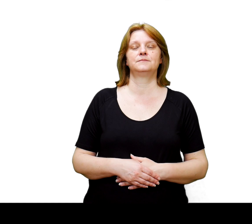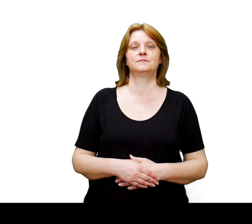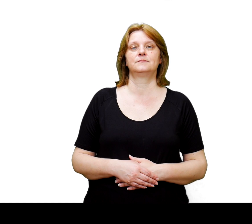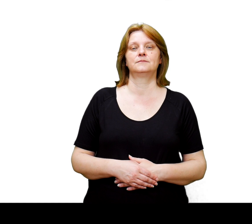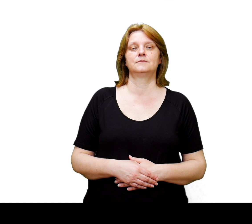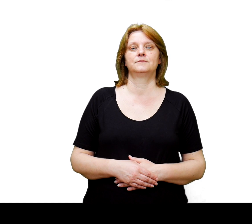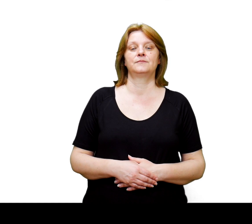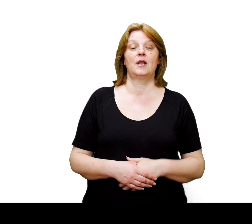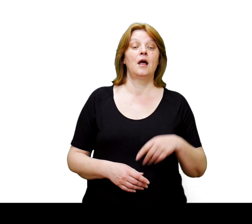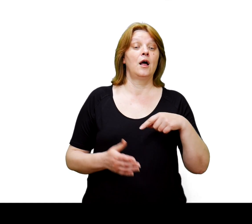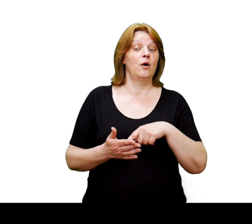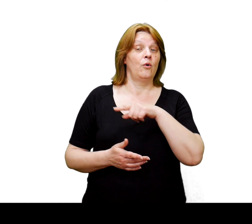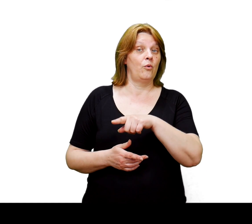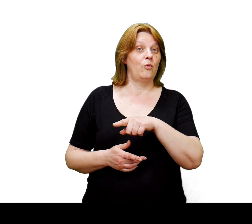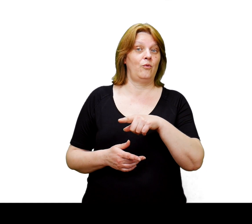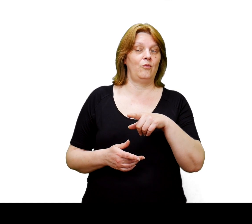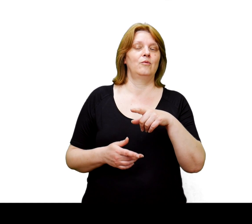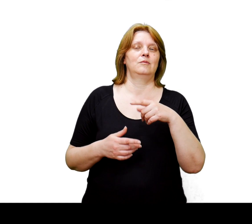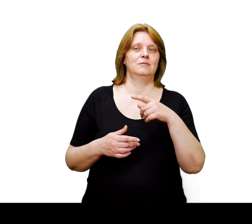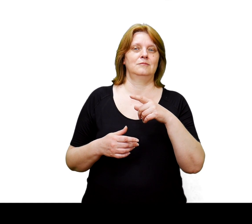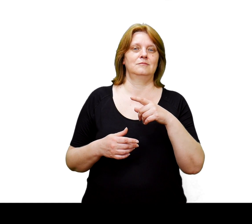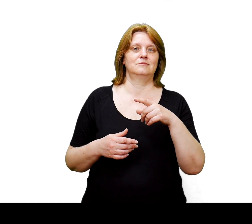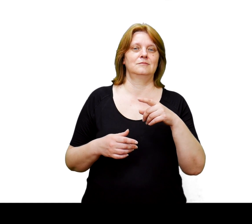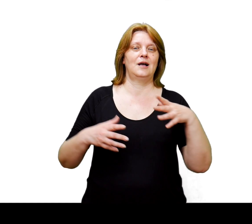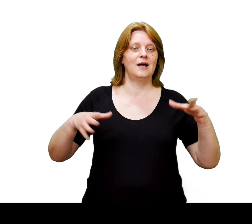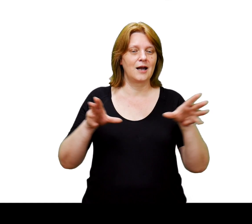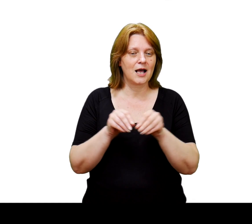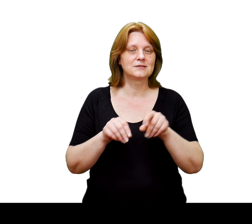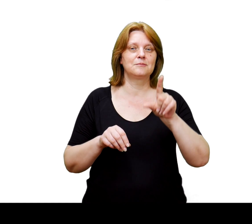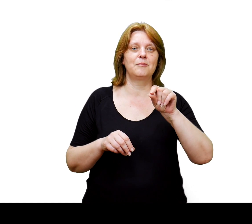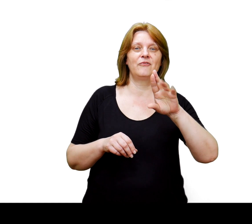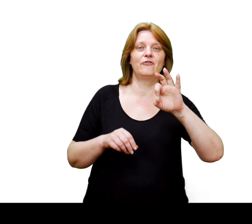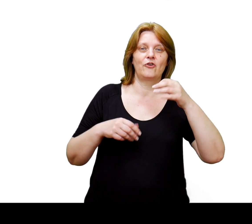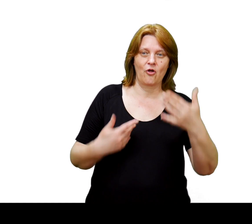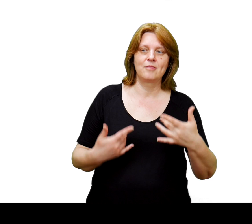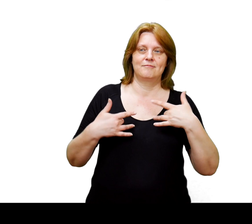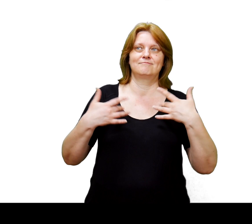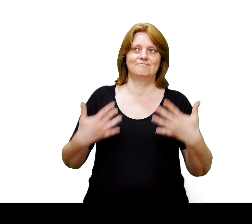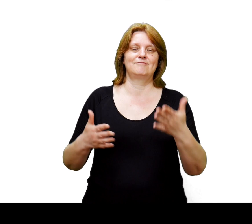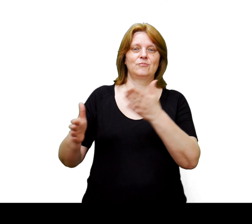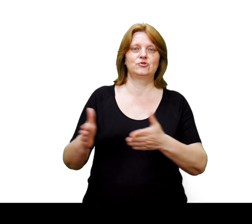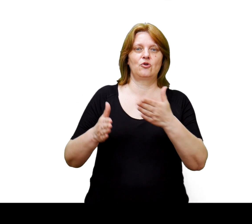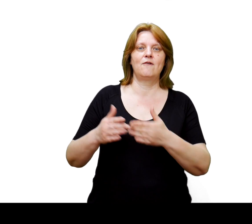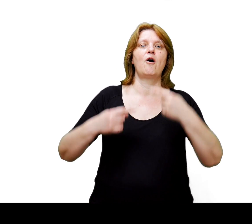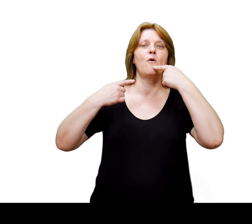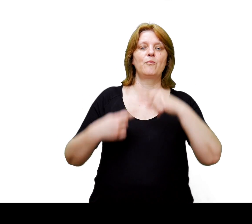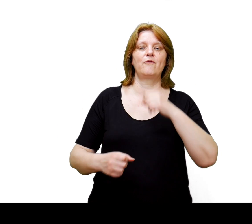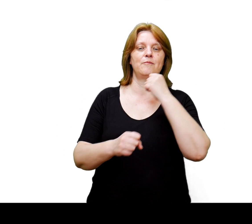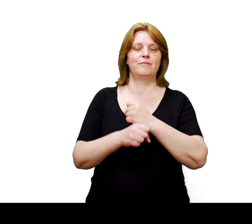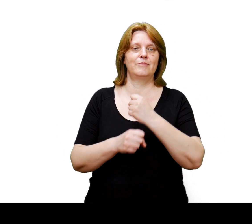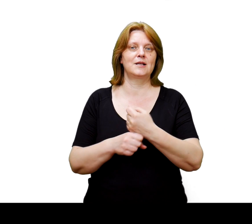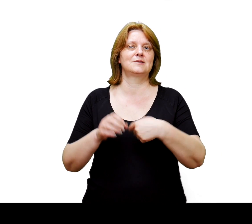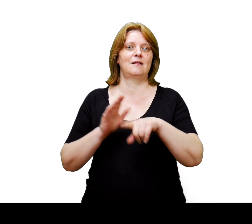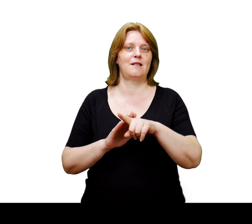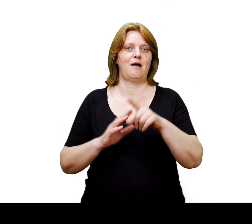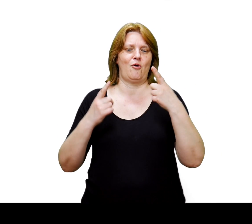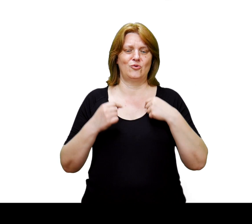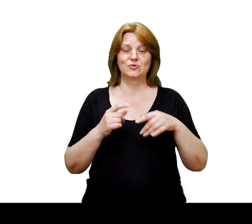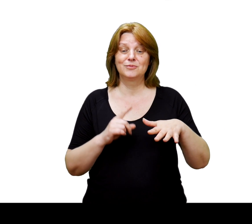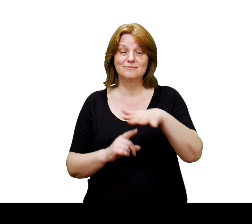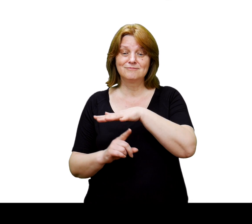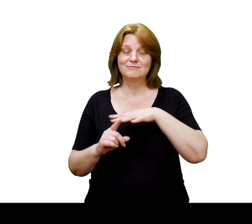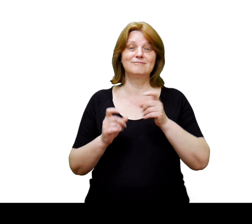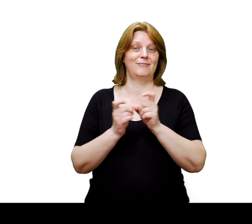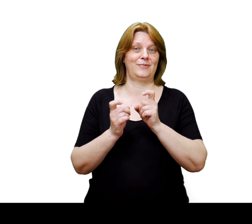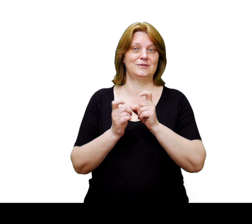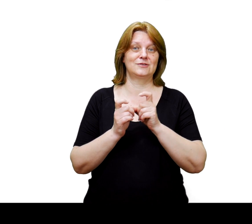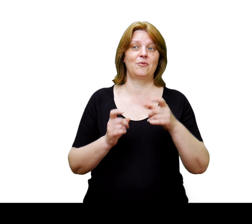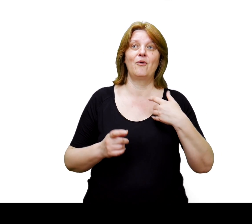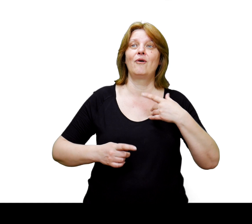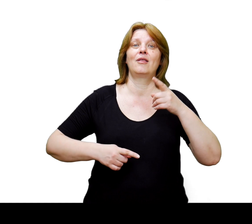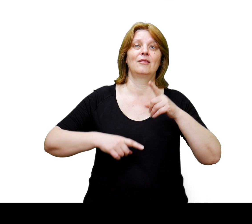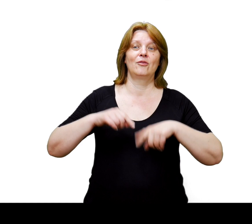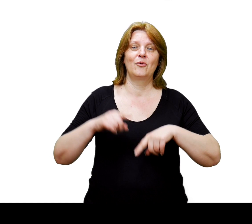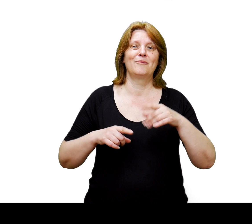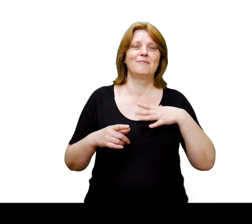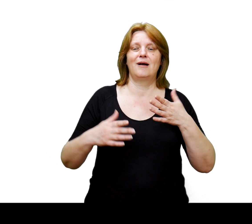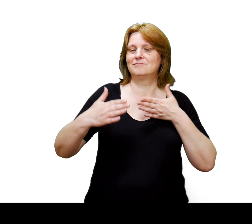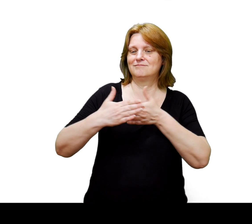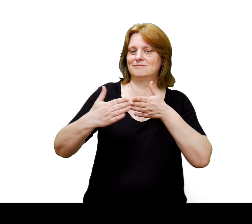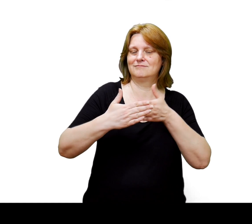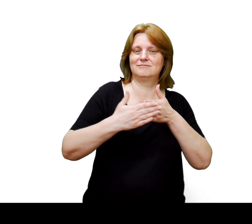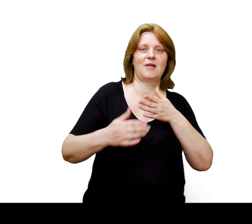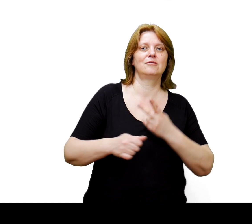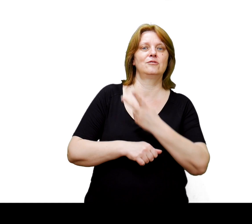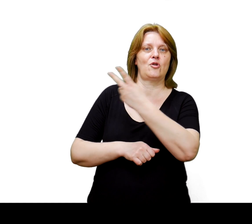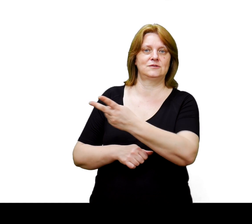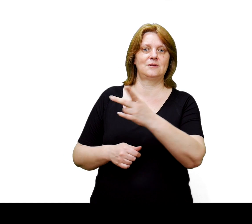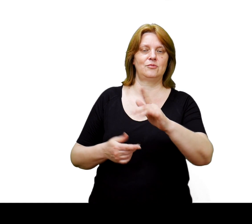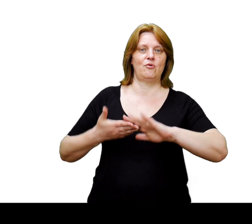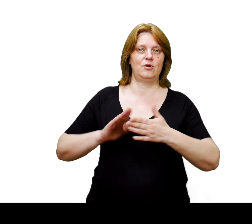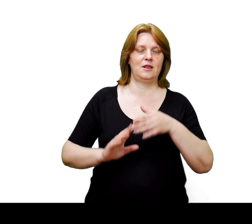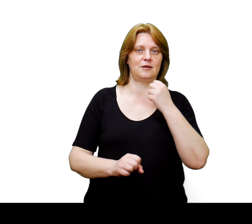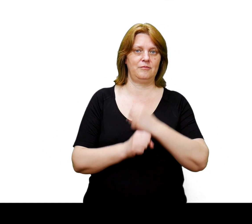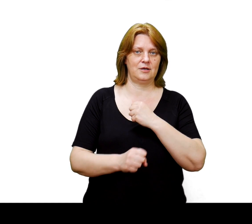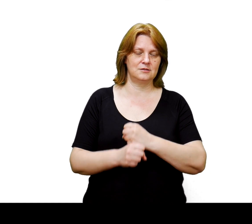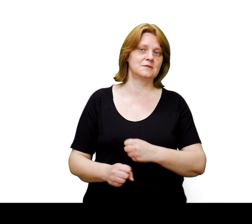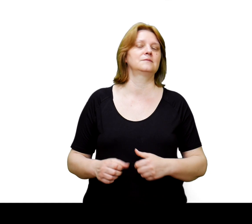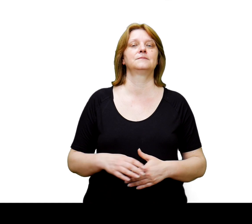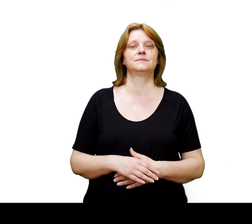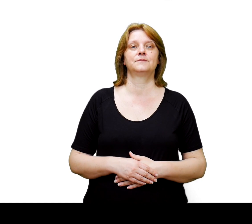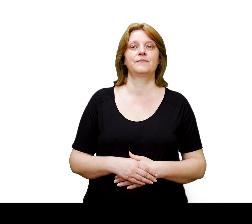W tym przypadku wspólnie z PFRON chcemy przygotować odpowiednią ofertę zatrudnienia dla osób, czasami z naszego najbliższego otoczenia, które z natury rzeczy mogą mieć ograniczony dostęp do rynku pracy.